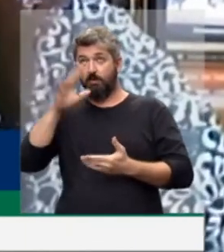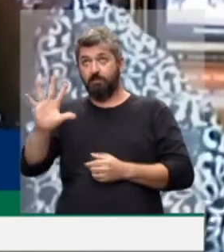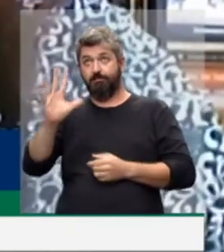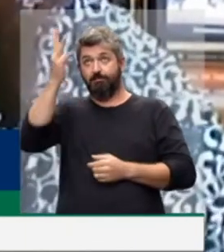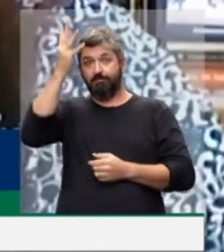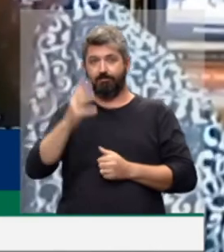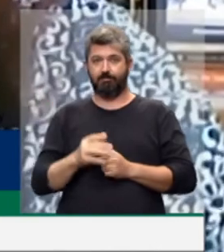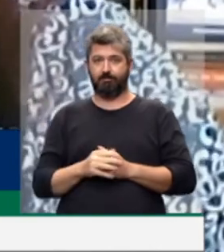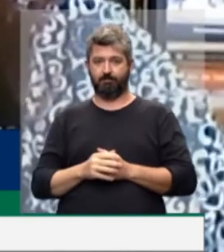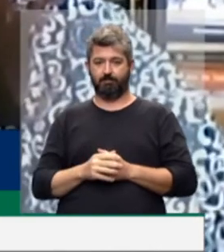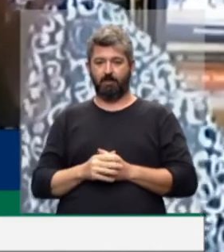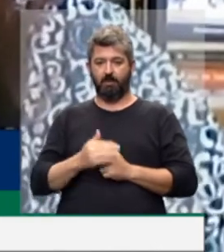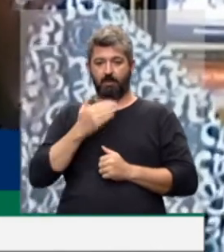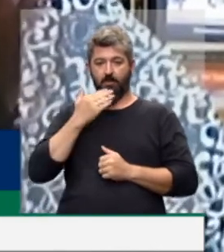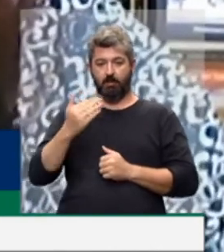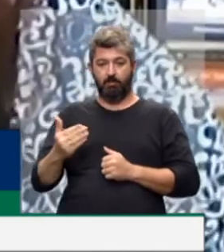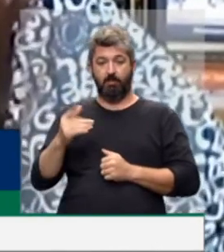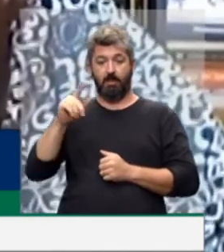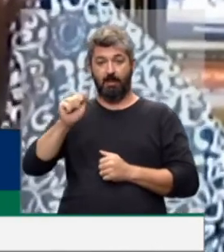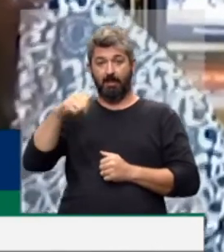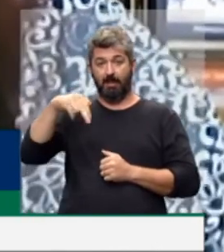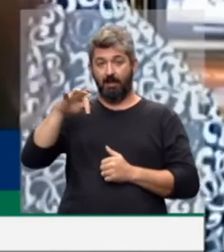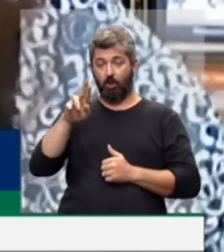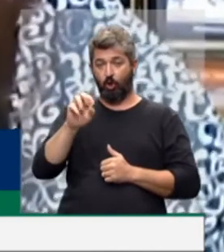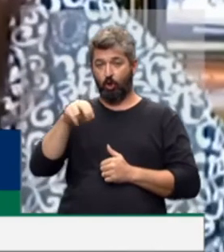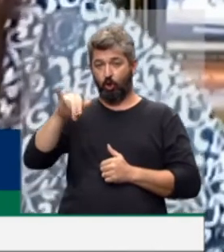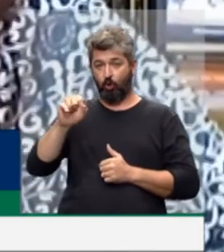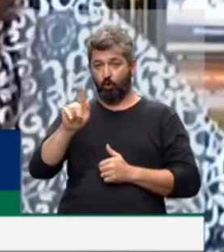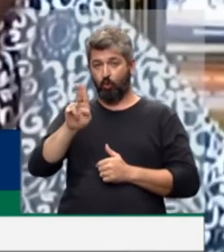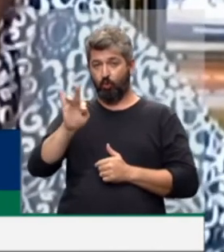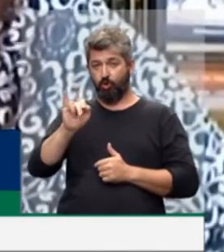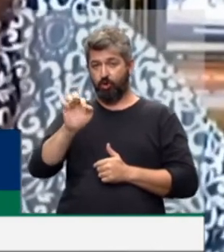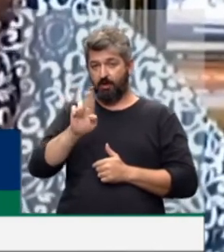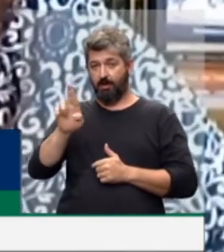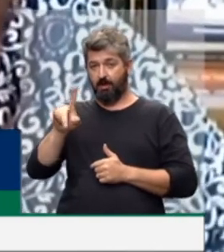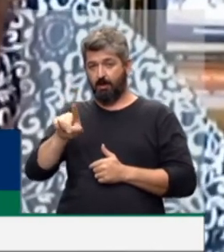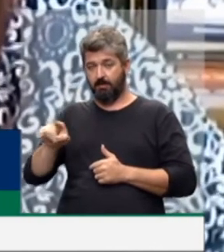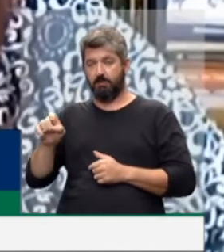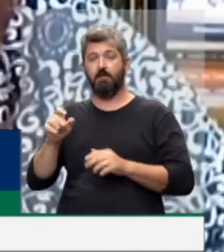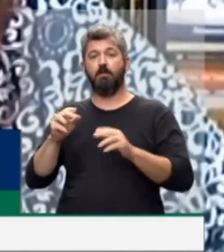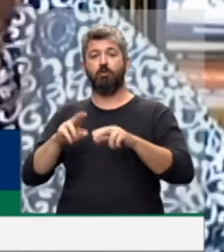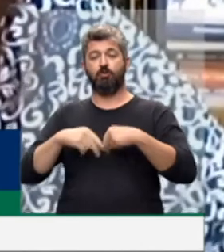ACELERAÇÃO DEVA SER O CAFÉ CONCENTRADO, PORQUE O SECRETÁRIO GERAL DA ONU PEDIU QUE O MUNDO DECLARE ESTADO DE EMERGÊNCIAS CLIMÁTICA O